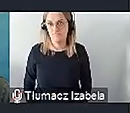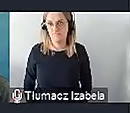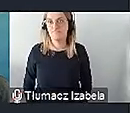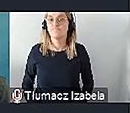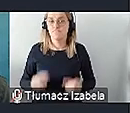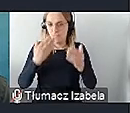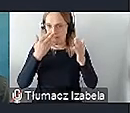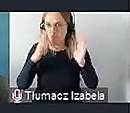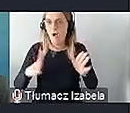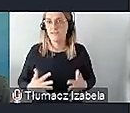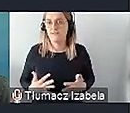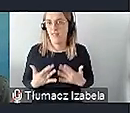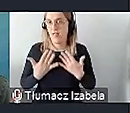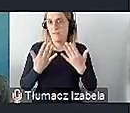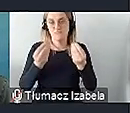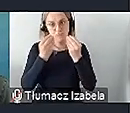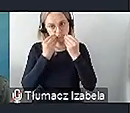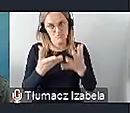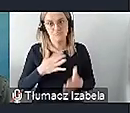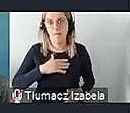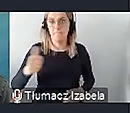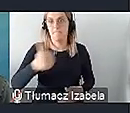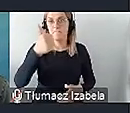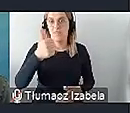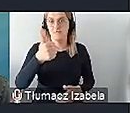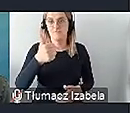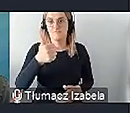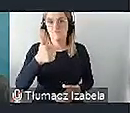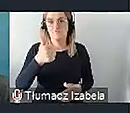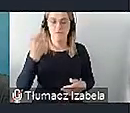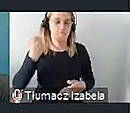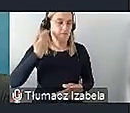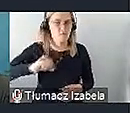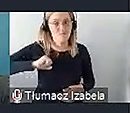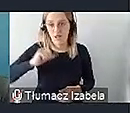Uhm. "Pokazanie emocji". Super. Mamy pierwszą bardzo fajną i ciekawą odpowiedź.